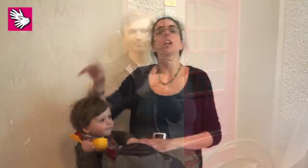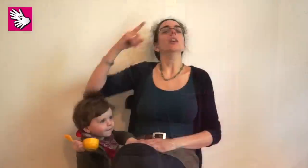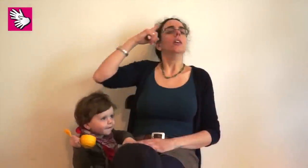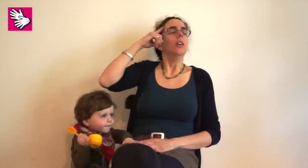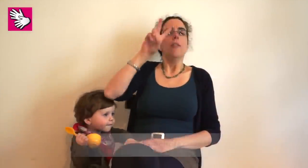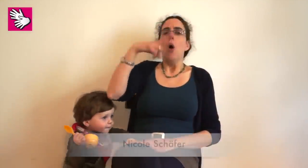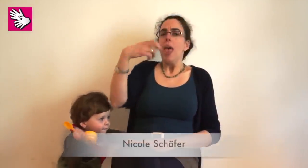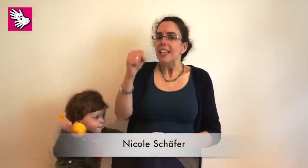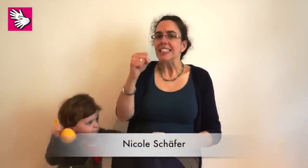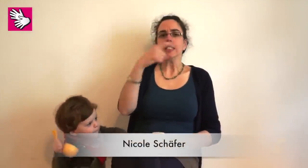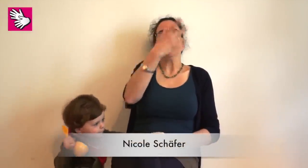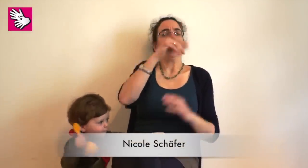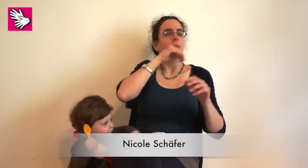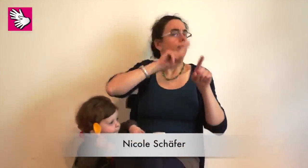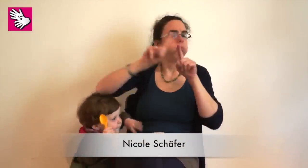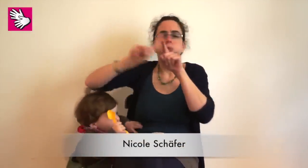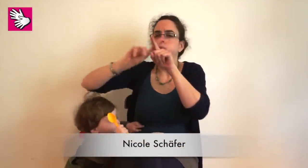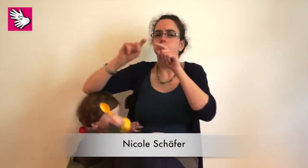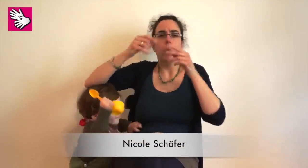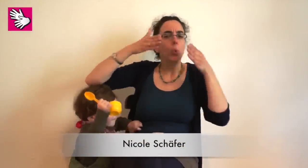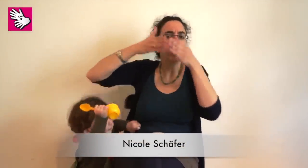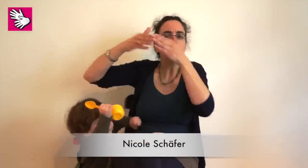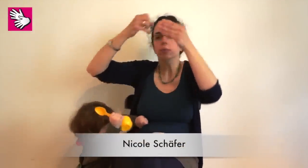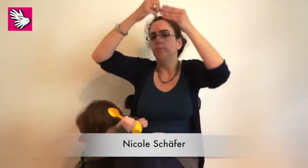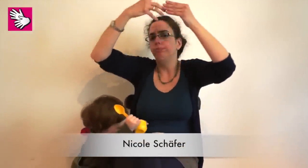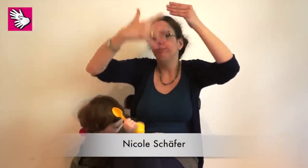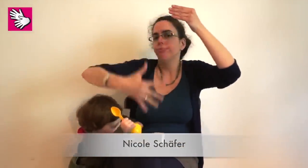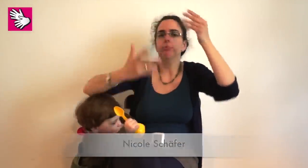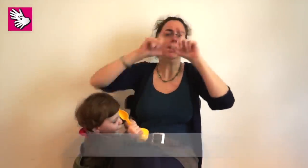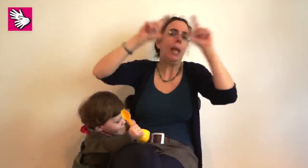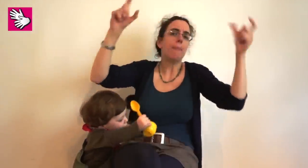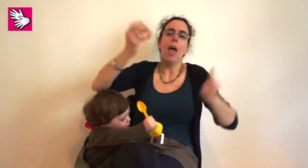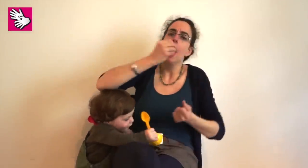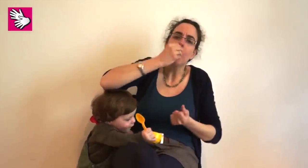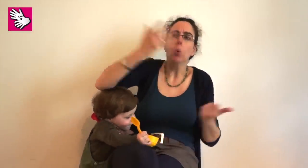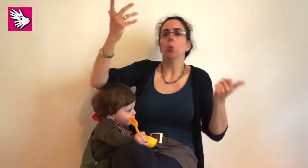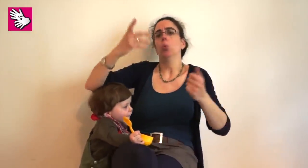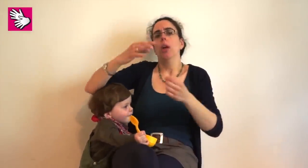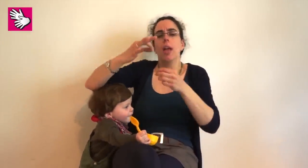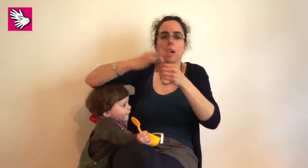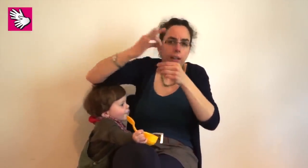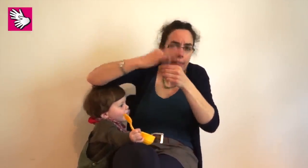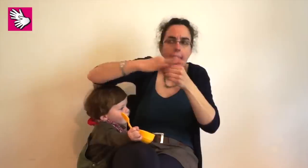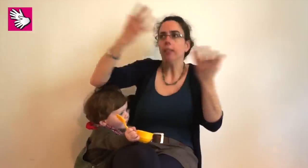Na wenn es um VHS geht, um die dort spannenden Themen, z.B. Ernährung, Medizin oder was auch immer so stoße ich da